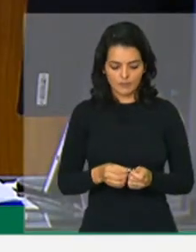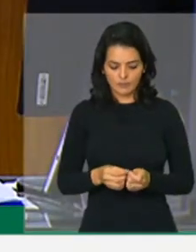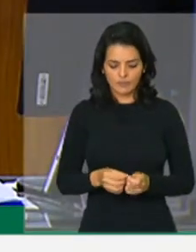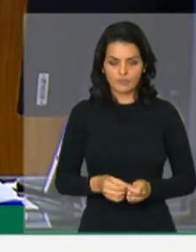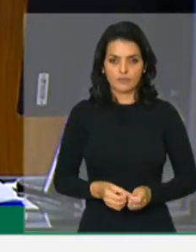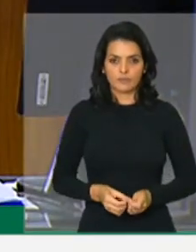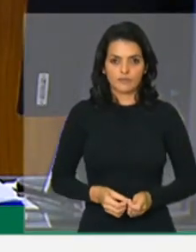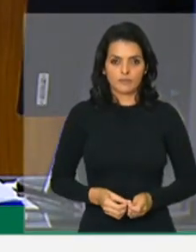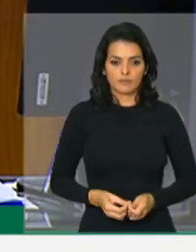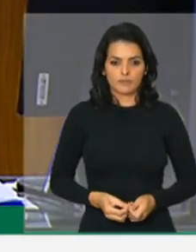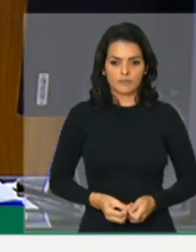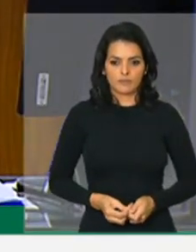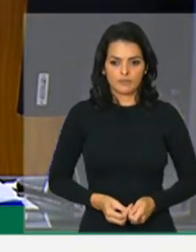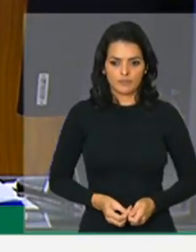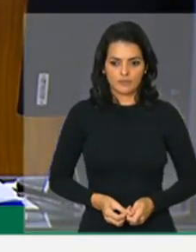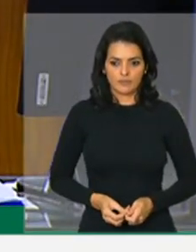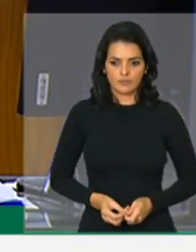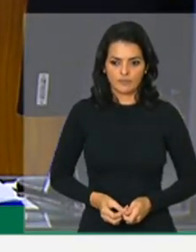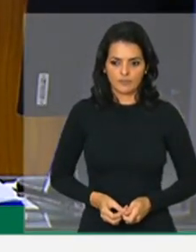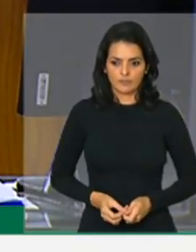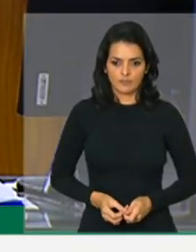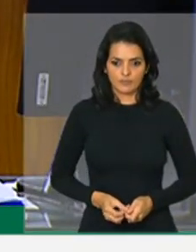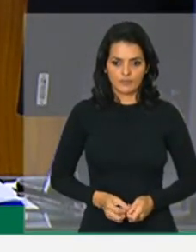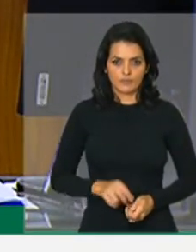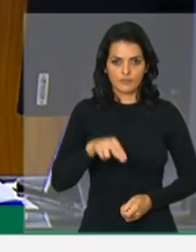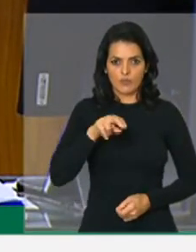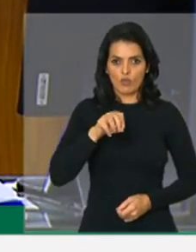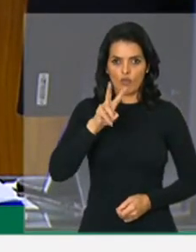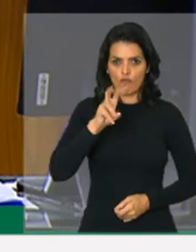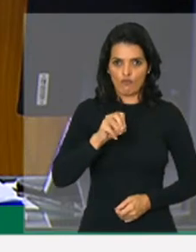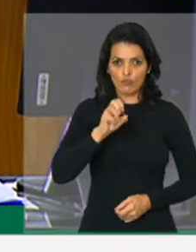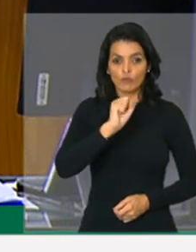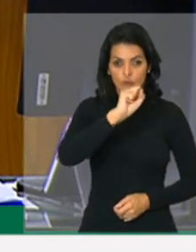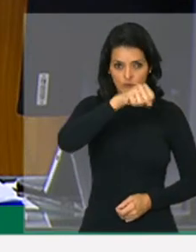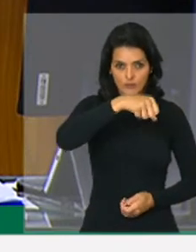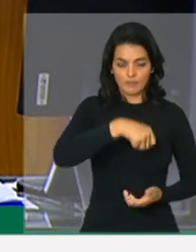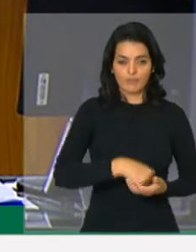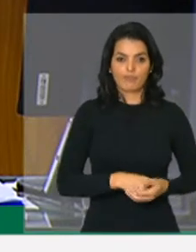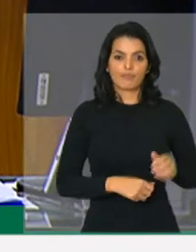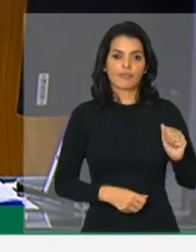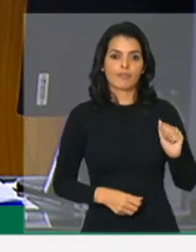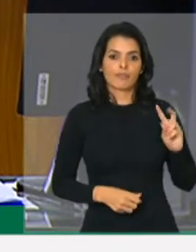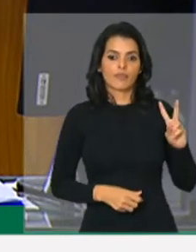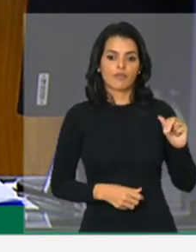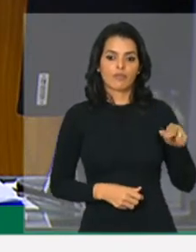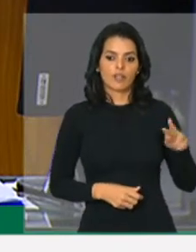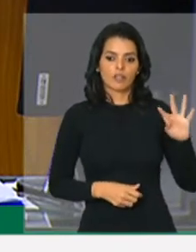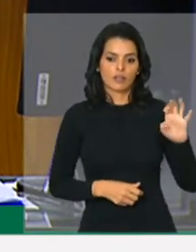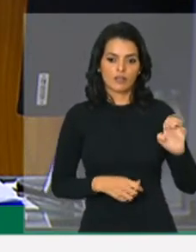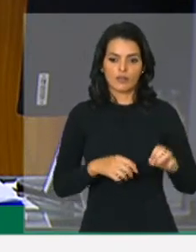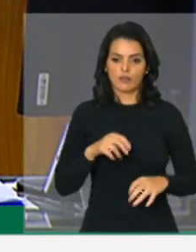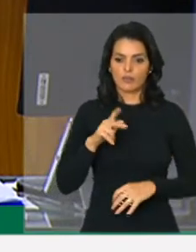DE CORRIGIR ESSA DISTORÇÃO TRAZIDA PELO RELATÓRIO O DESTAQUE DO PDT BUSCA EXATAMENTE RESGATAR A MEDIDA